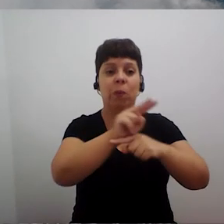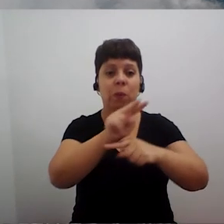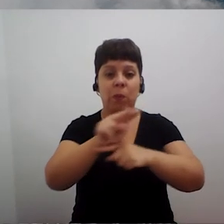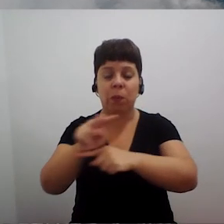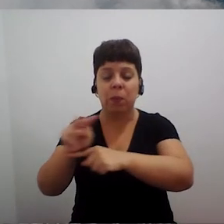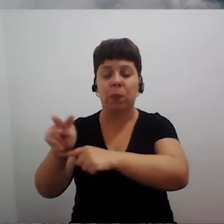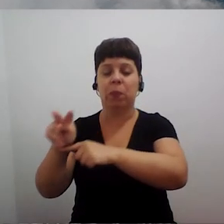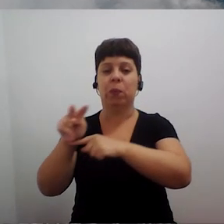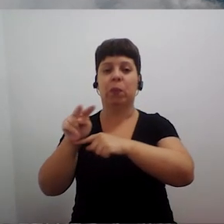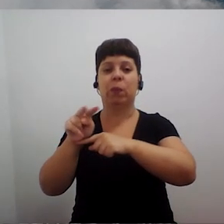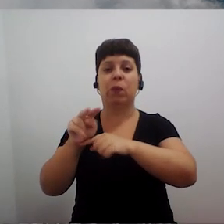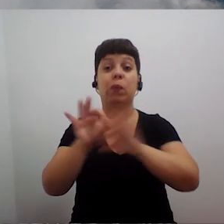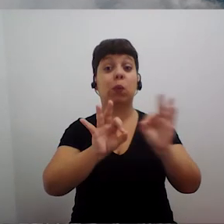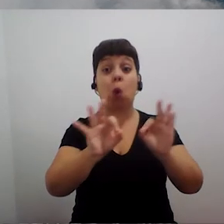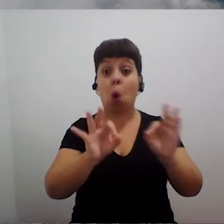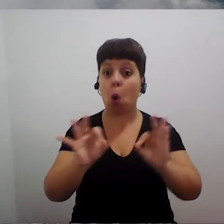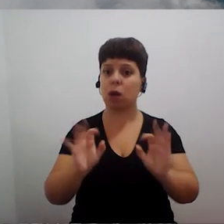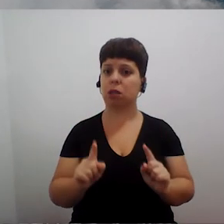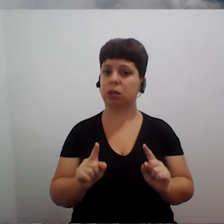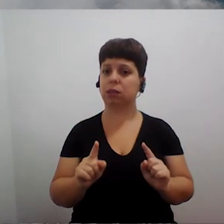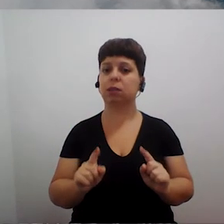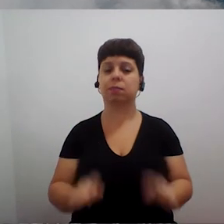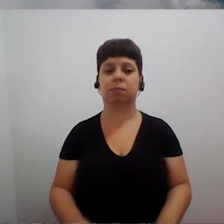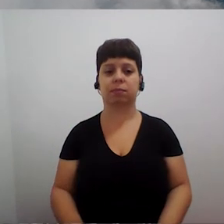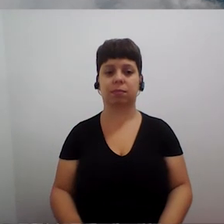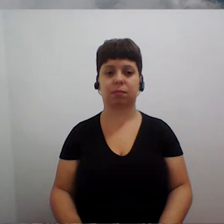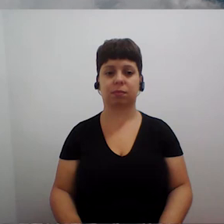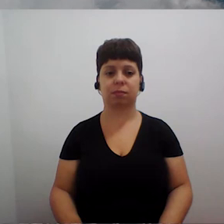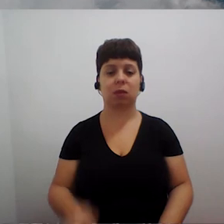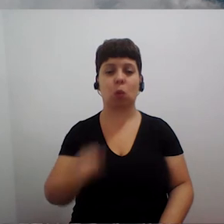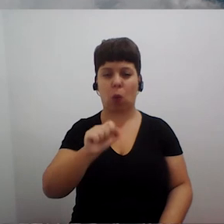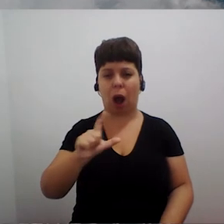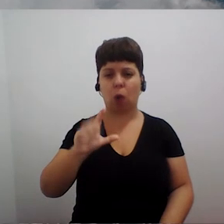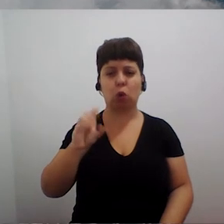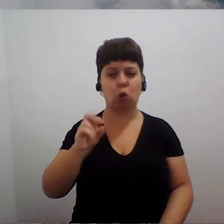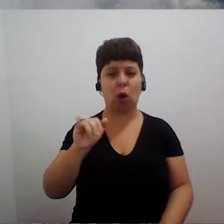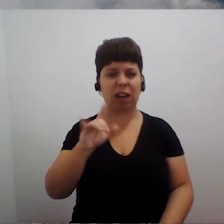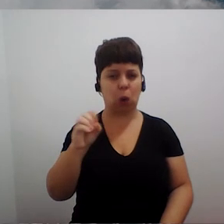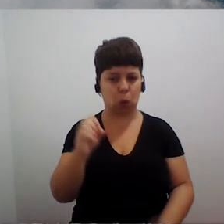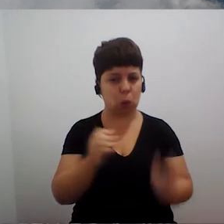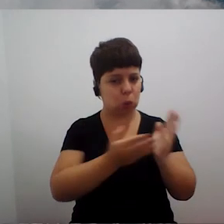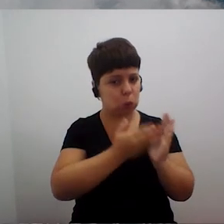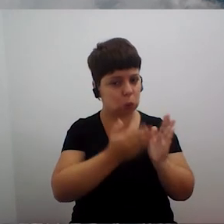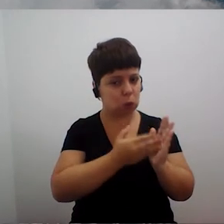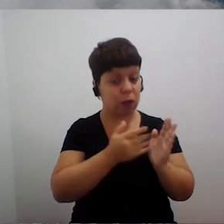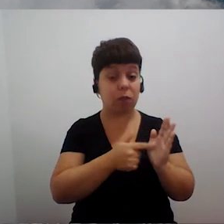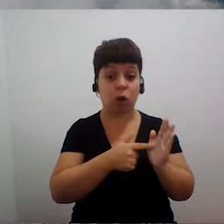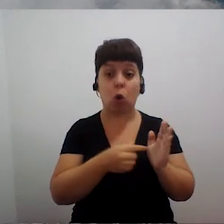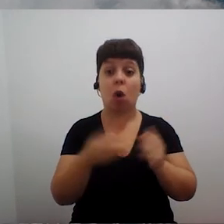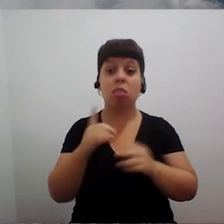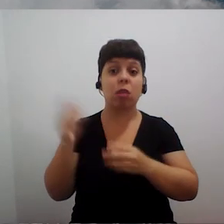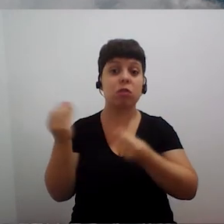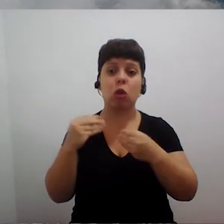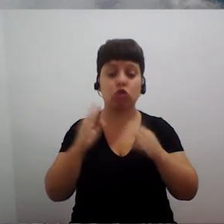tudo em ordem, Deus fala no alcorão sagrado que Deus deixou para nós tudo em ordem e quando